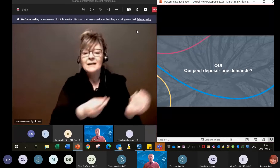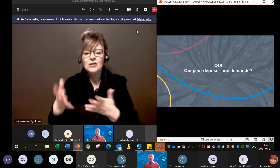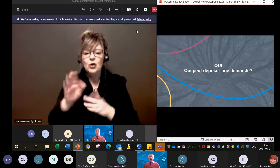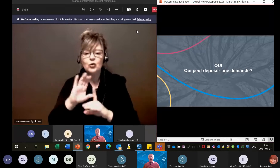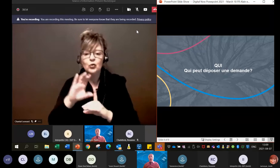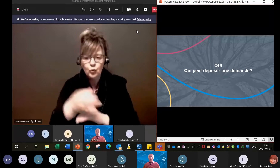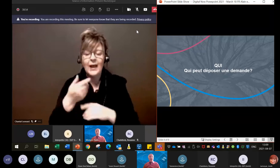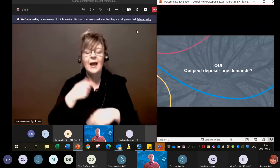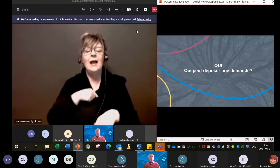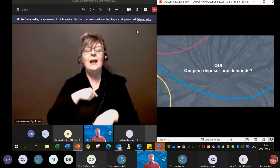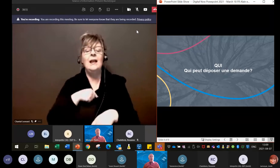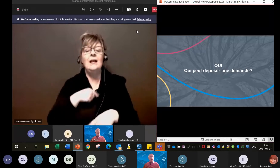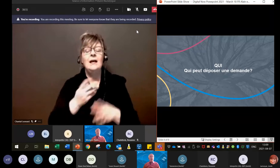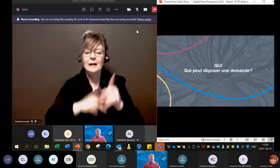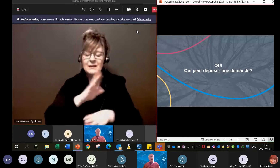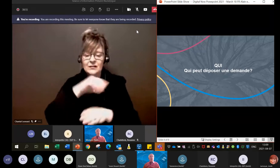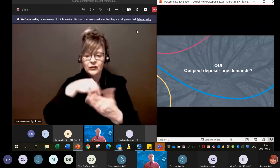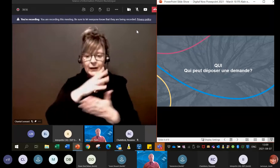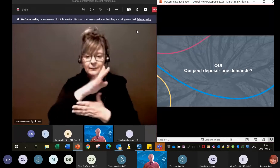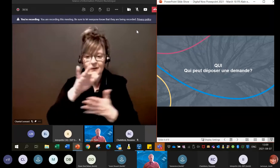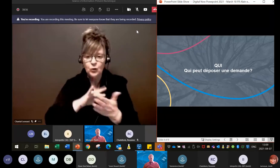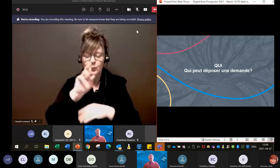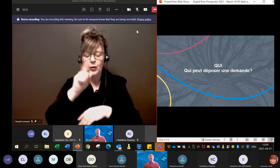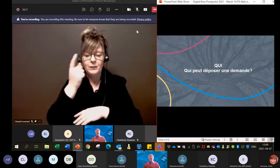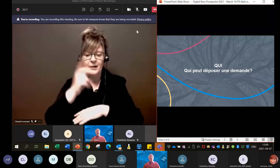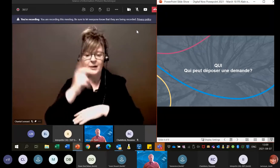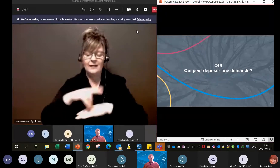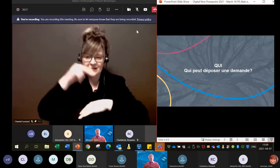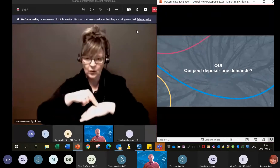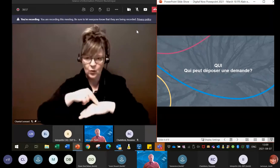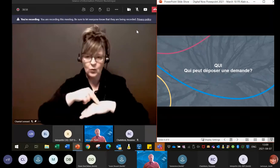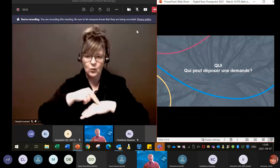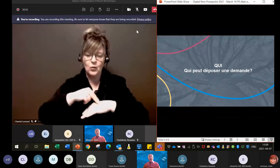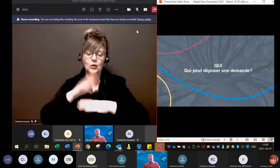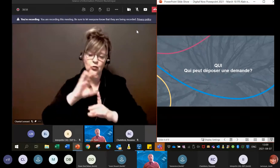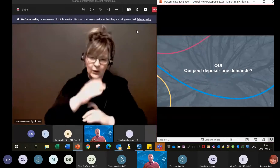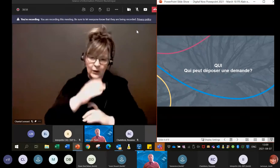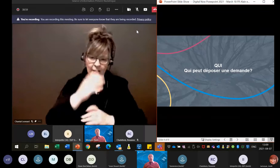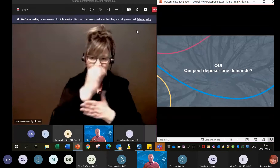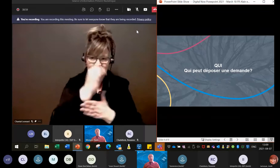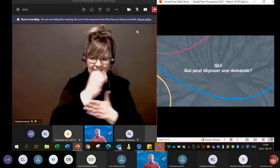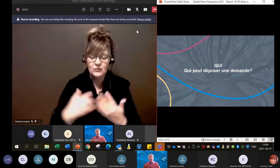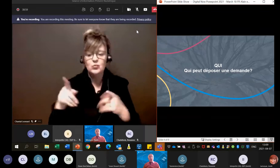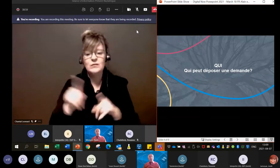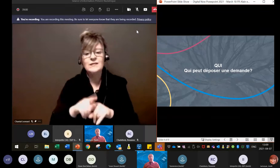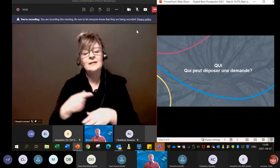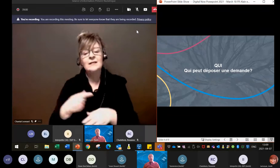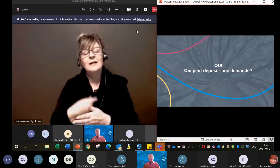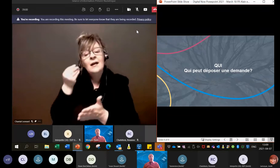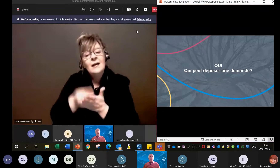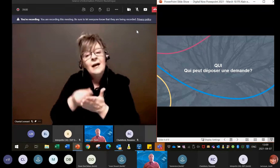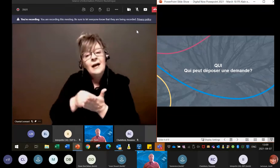et culturels admissibles des Premières Nations et leur verser des cachets